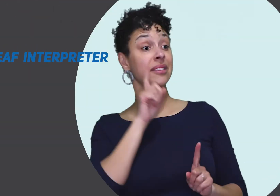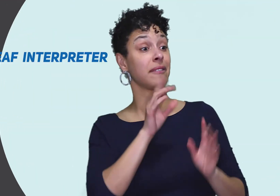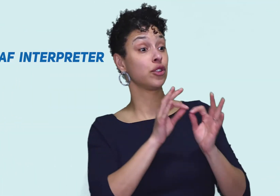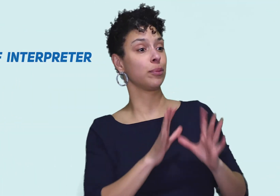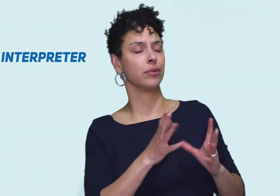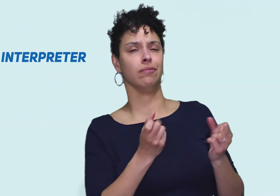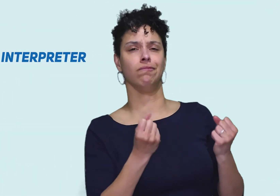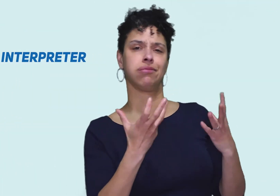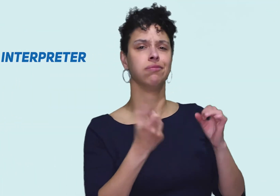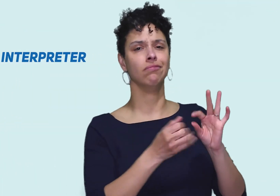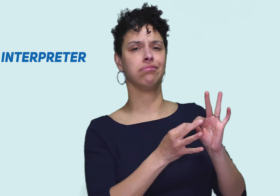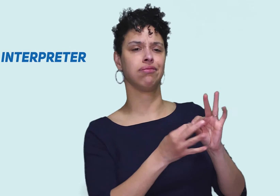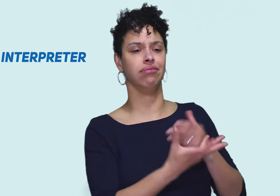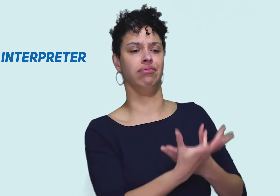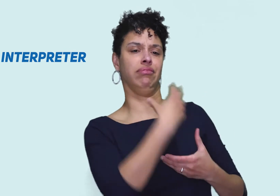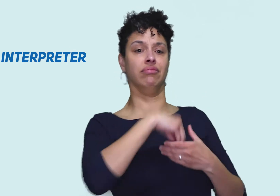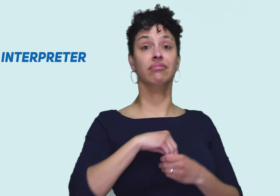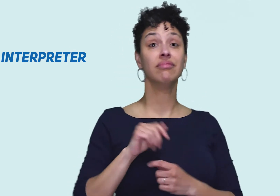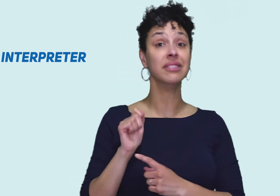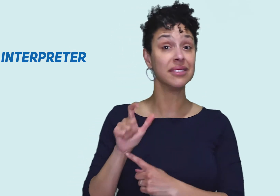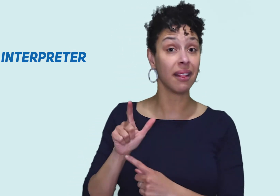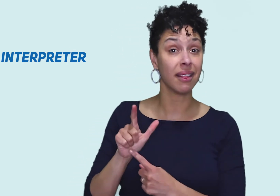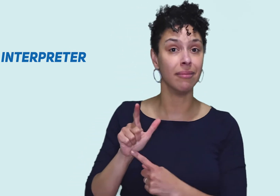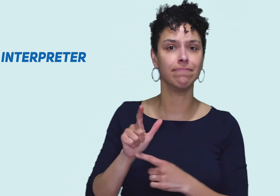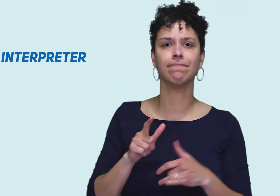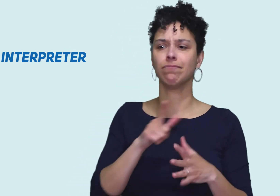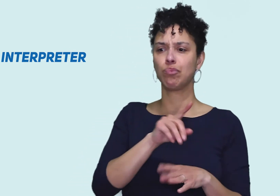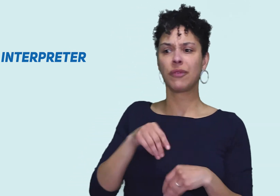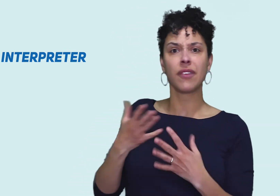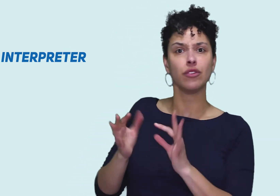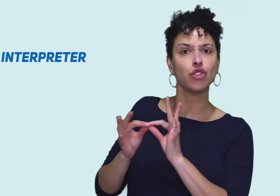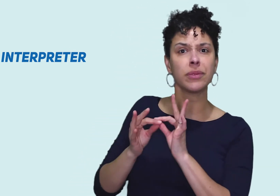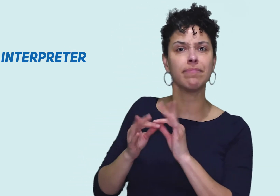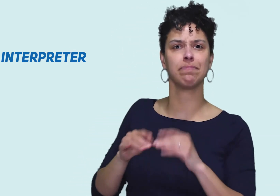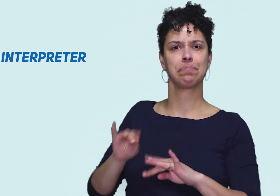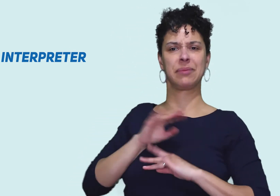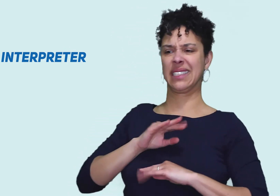Un intérprete sordo tiene fluidez nativa en ASL y su cultura.